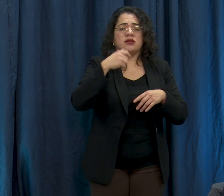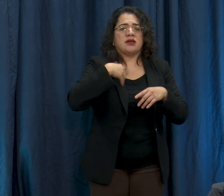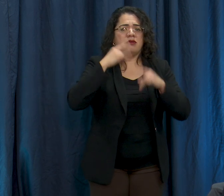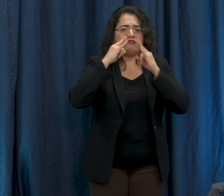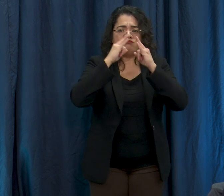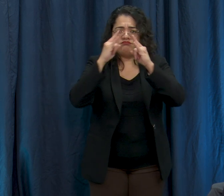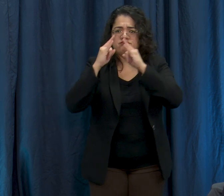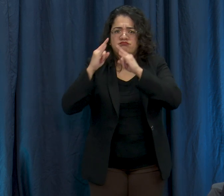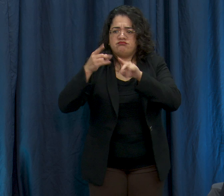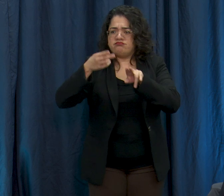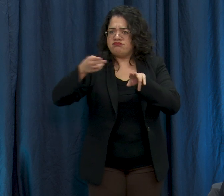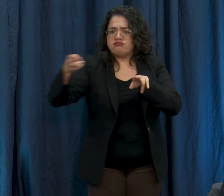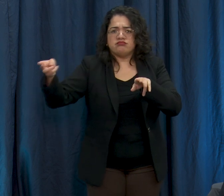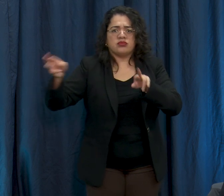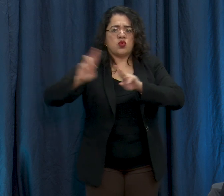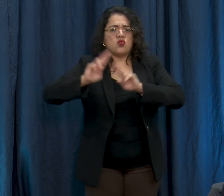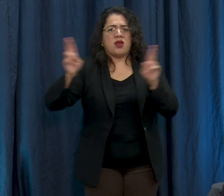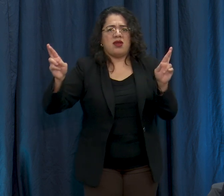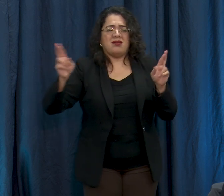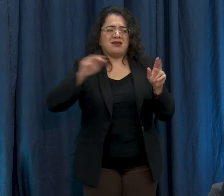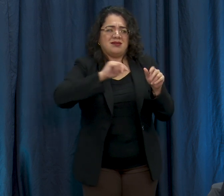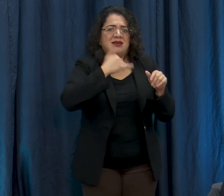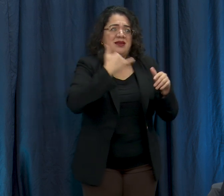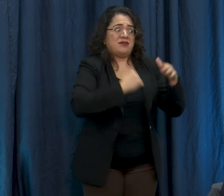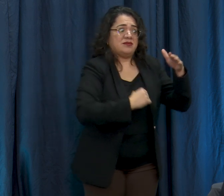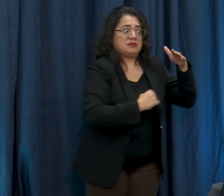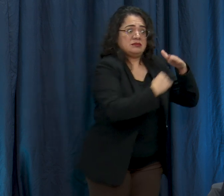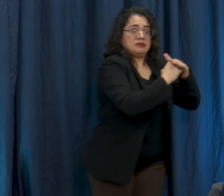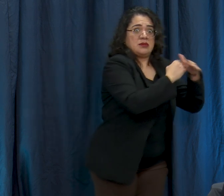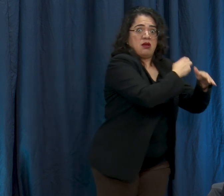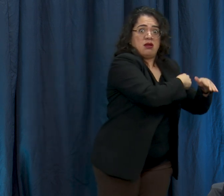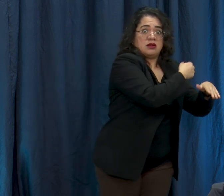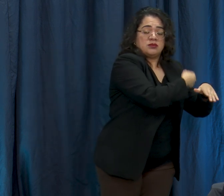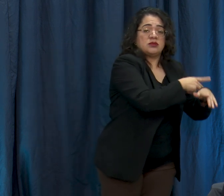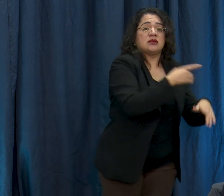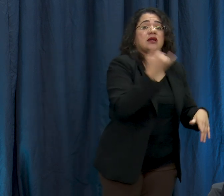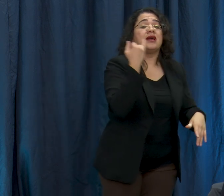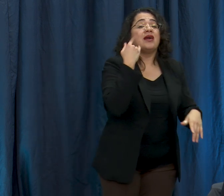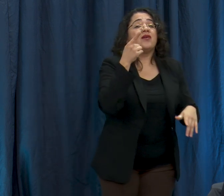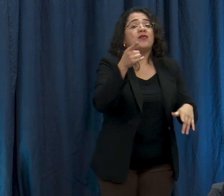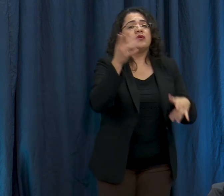valve are a la gente y personas que que pre-sentence in tome s Levis omo Dorados